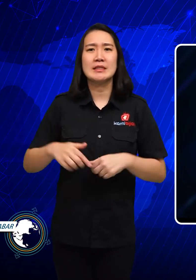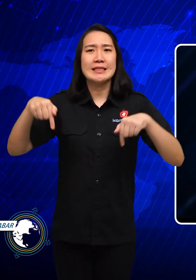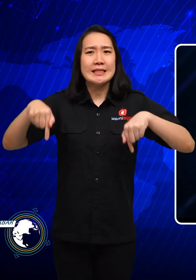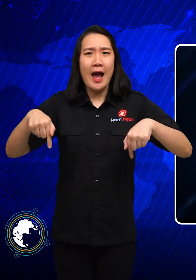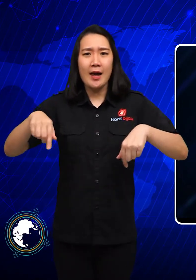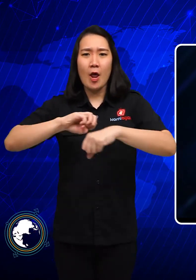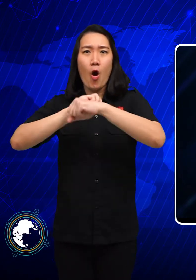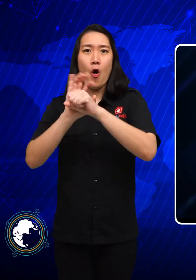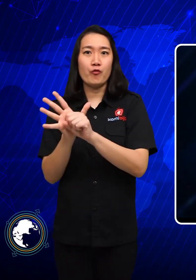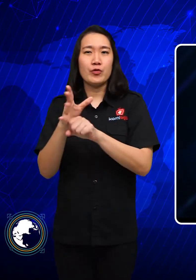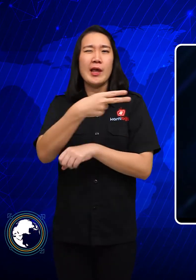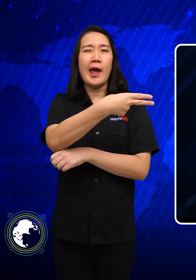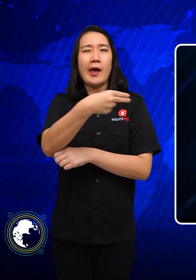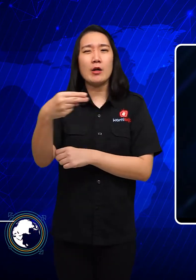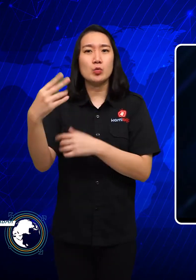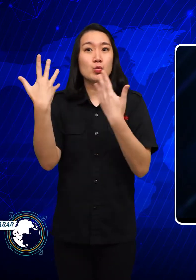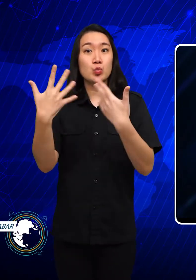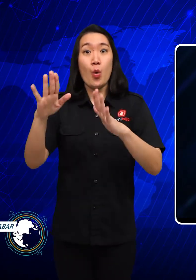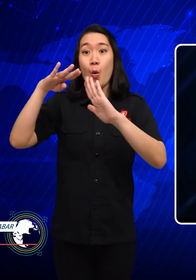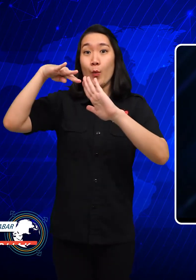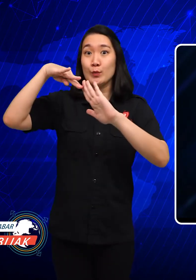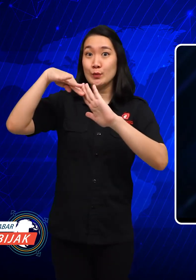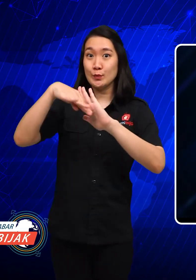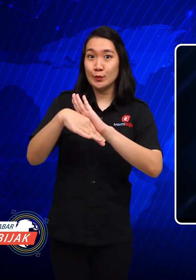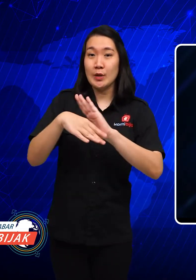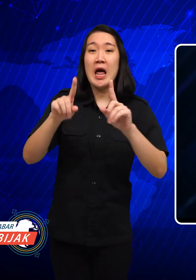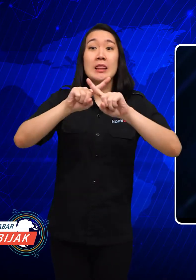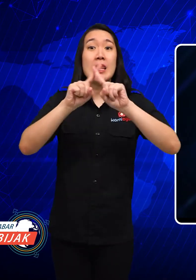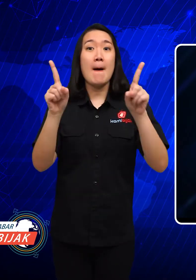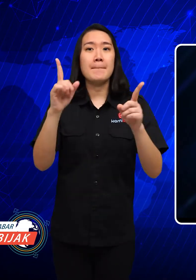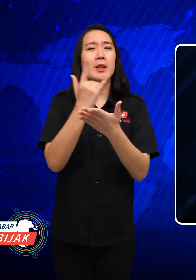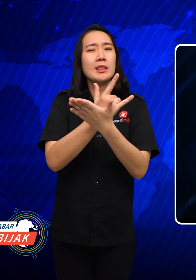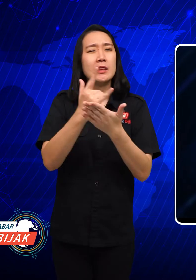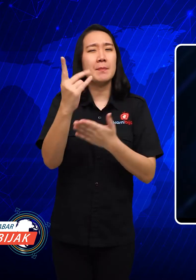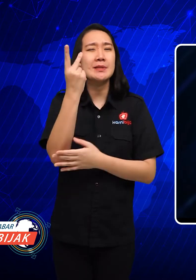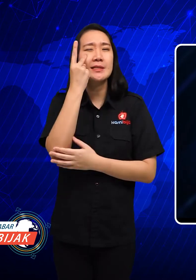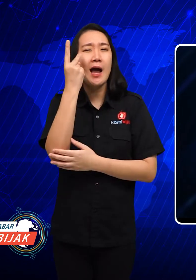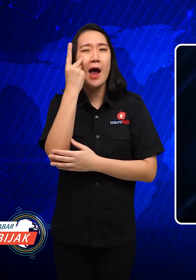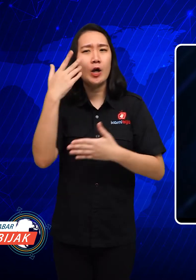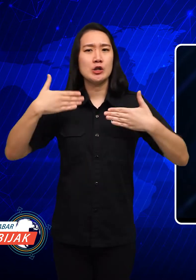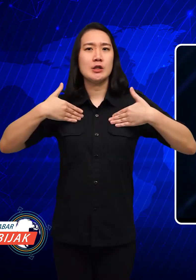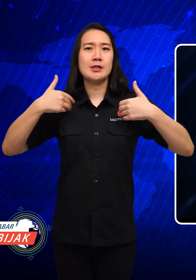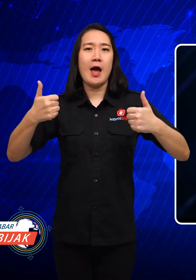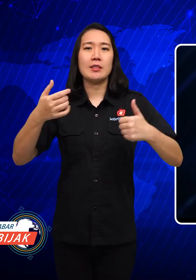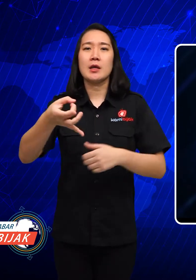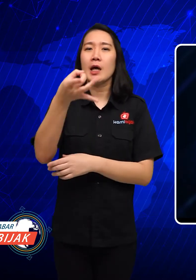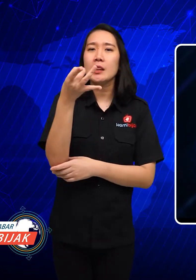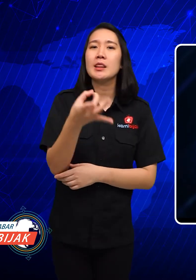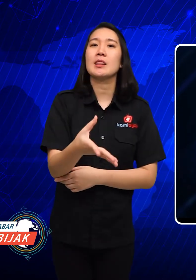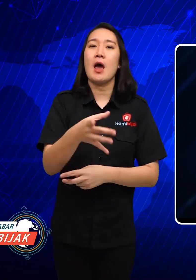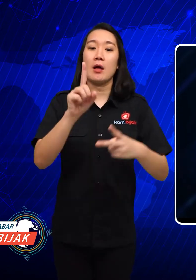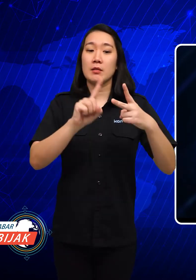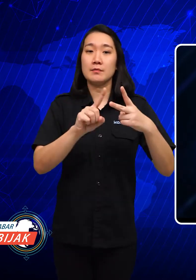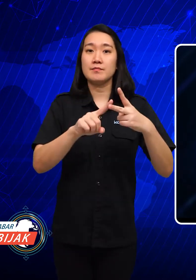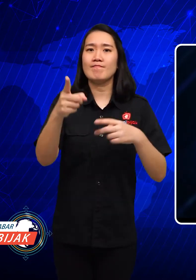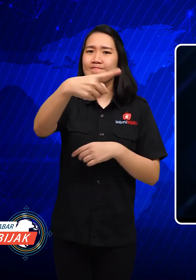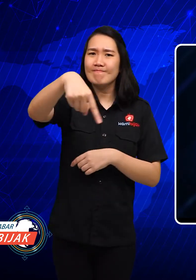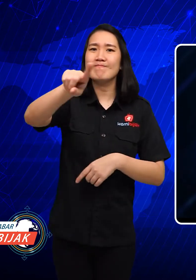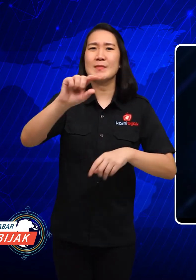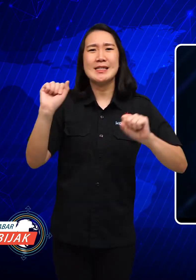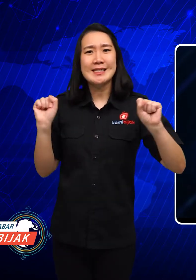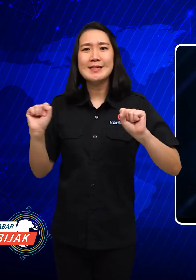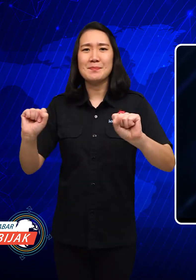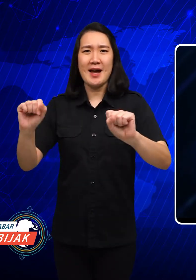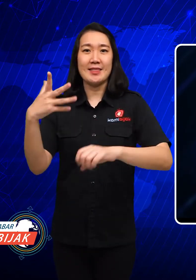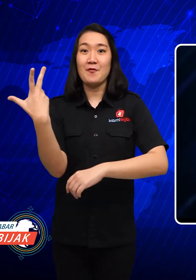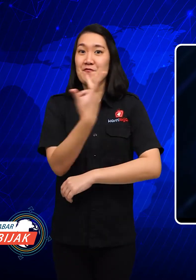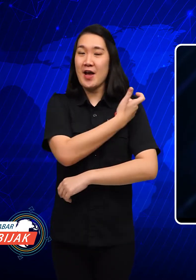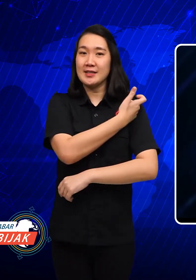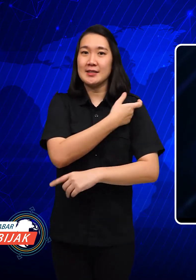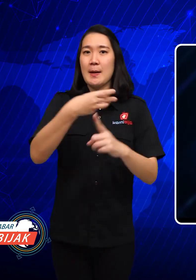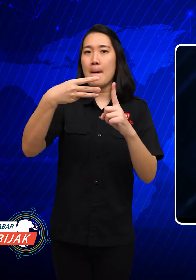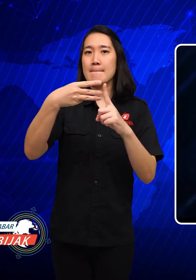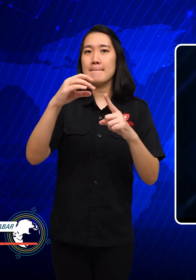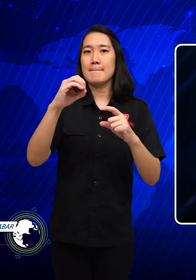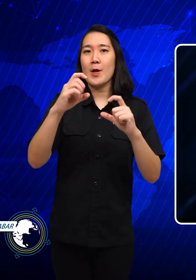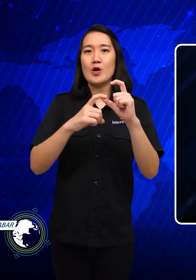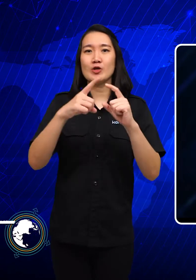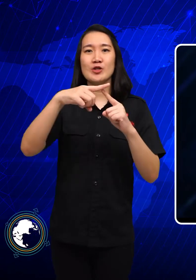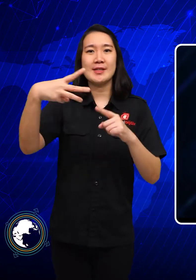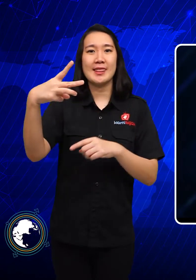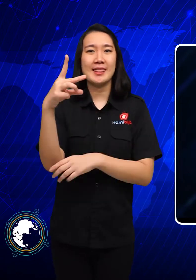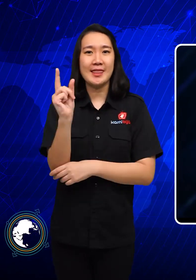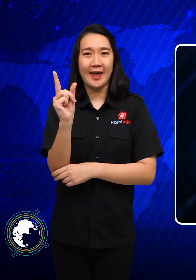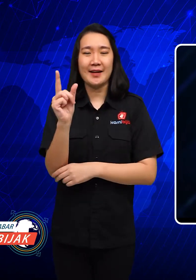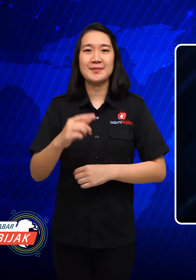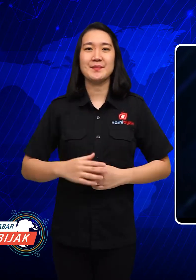Sekarang masih pandemi, jaga kesehatan dengan ketat dan yuk divaksin booster.